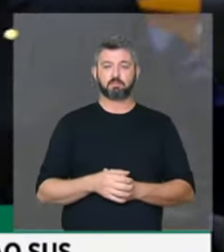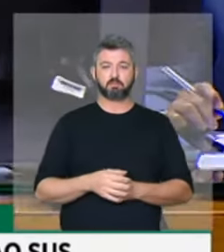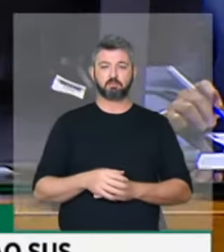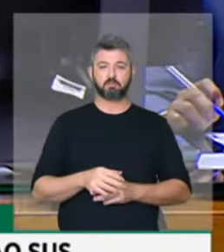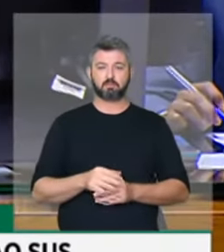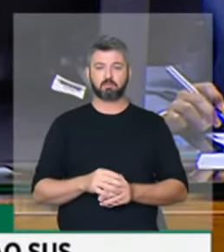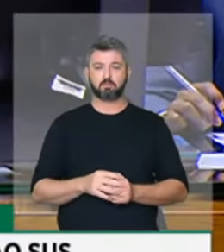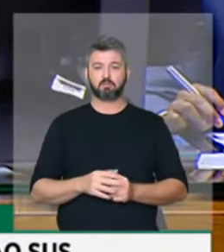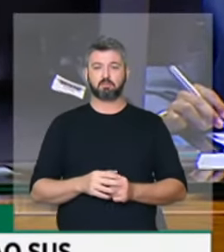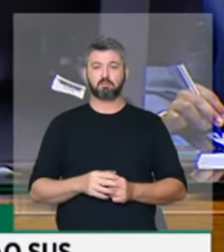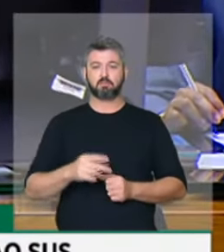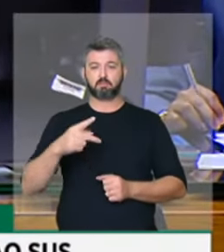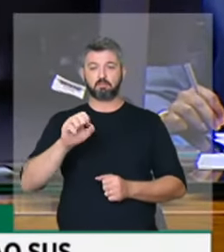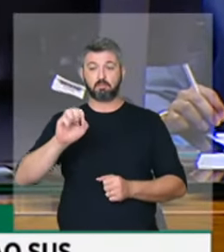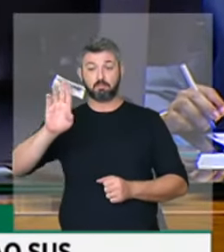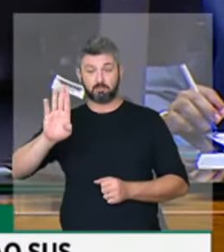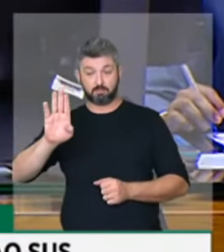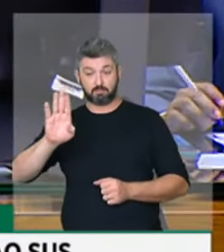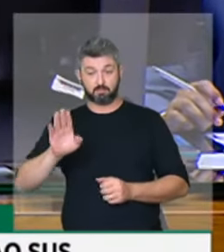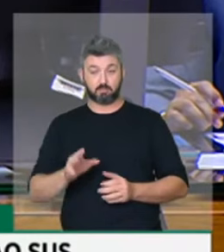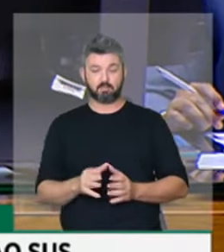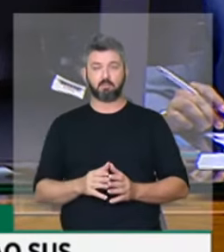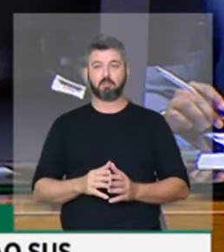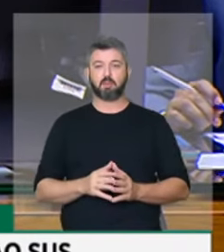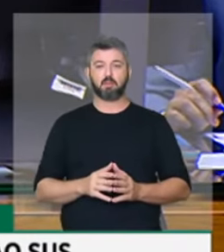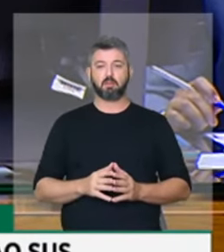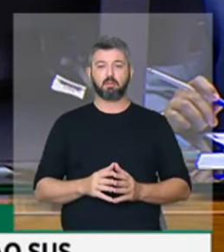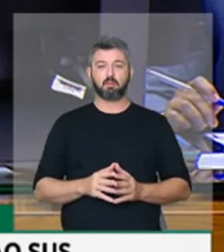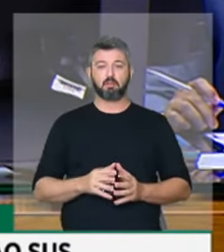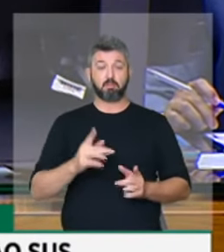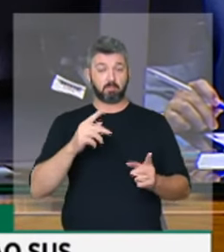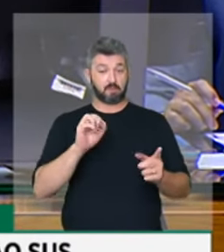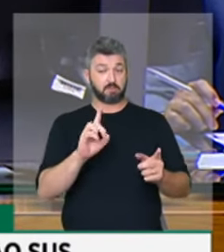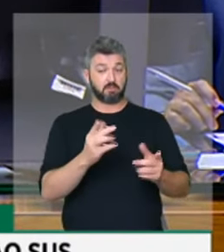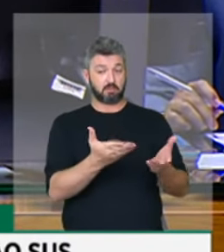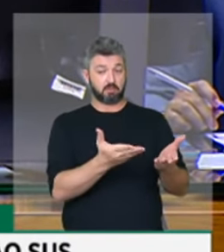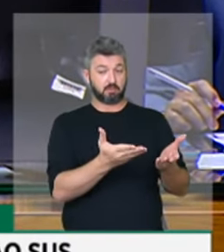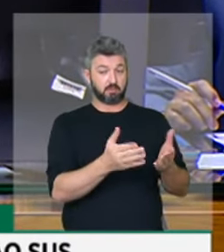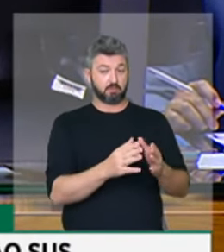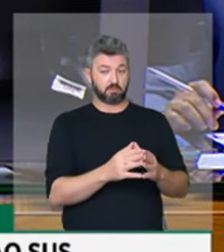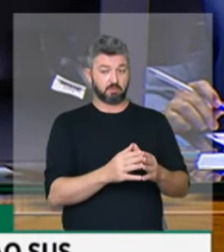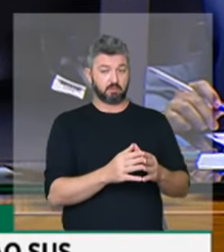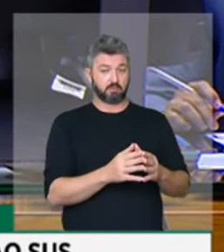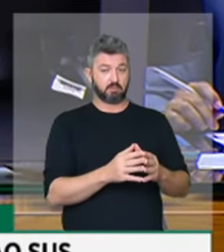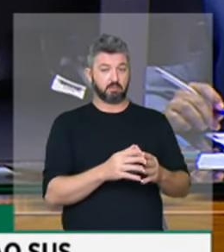ORIENTA O PSB? PSDB, DEPUTADO CURY? [DEPUTADO]: PSDB NÃO TAMBÉM. [PRESIDENTE]: PSB, DEPUTADO DANILO.